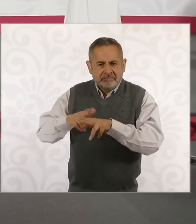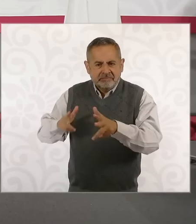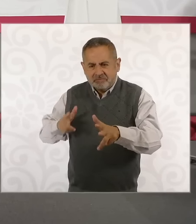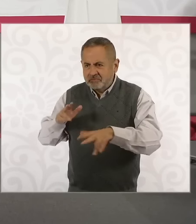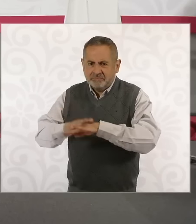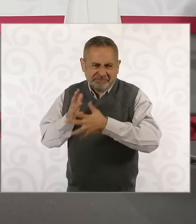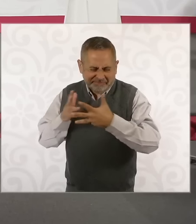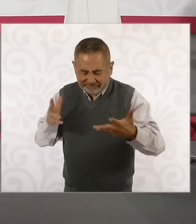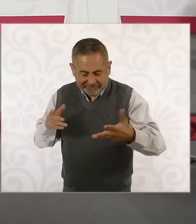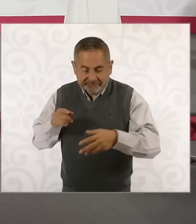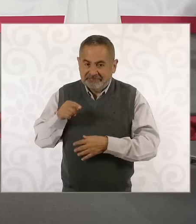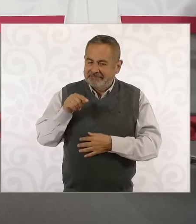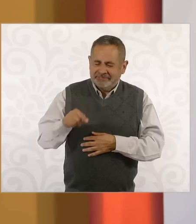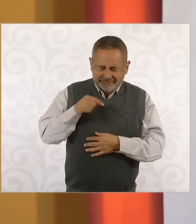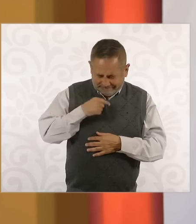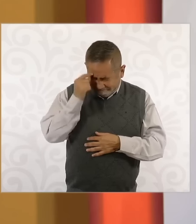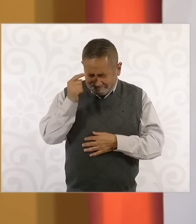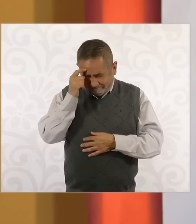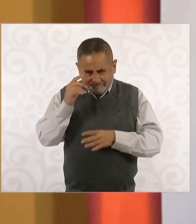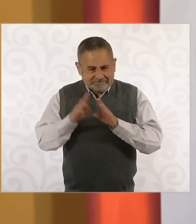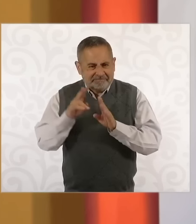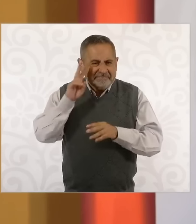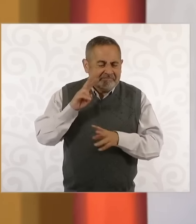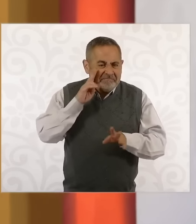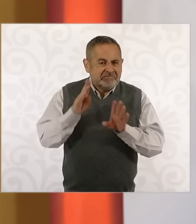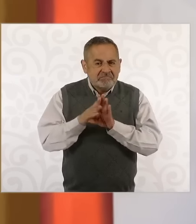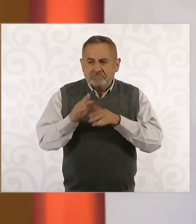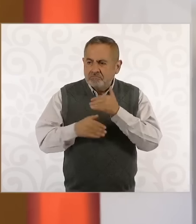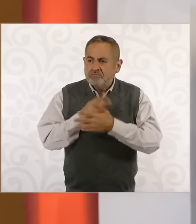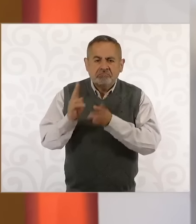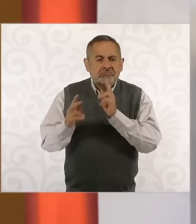grande. Entonces nos hemos tomado el tiempo de ir acordando también con las autoridades estatales